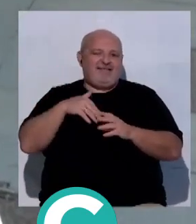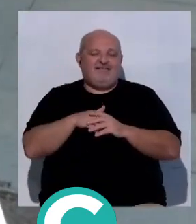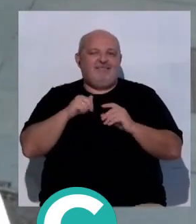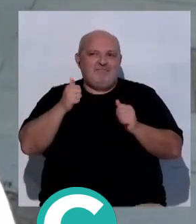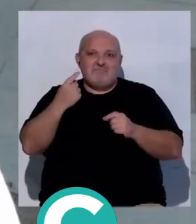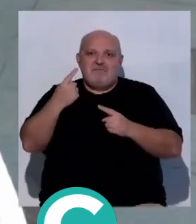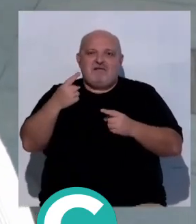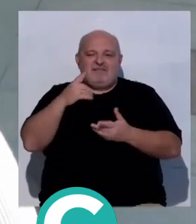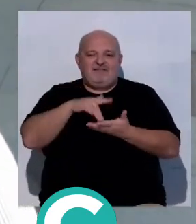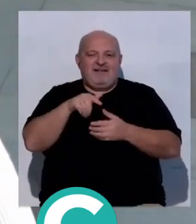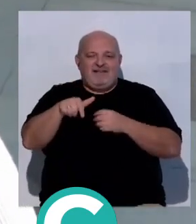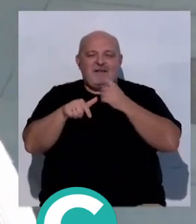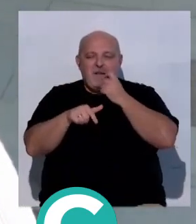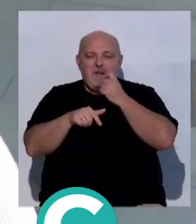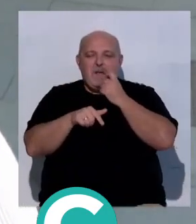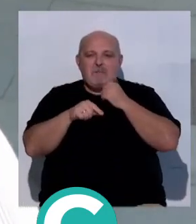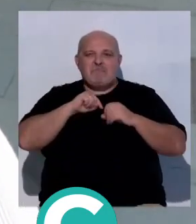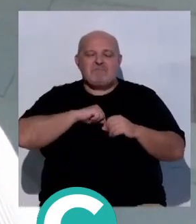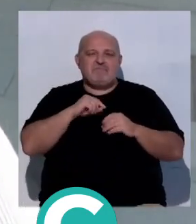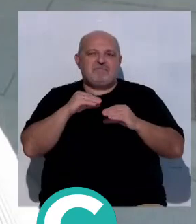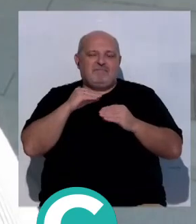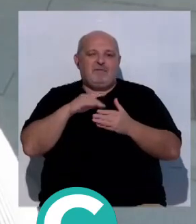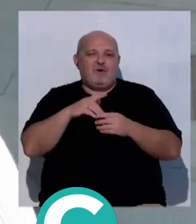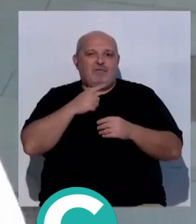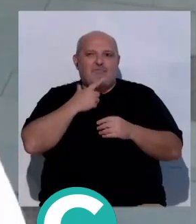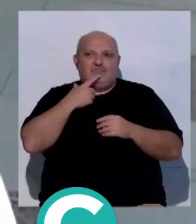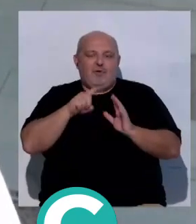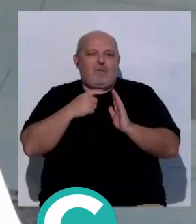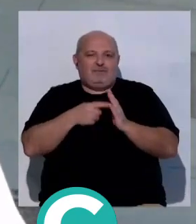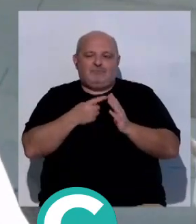en la huella y y nos fuimos allí a comer porque estaba repleto vamos la huella es que es mítica